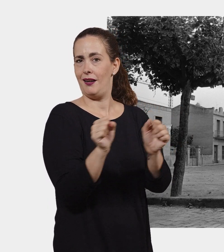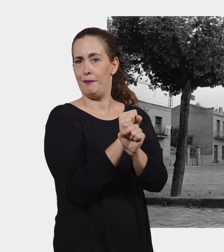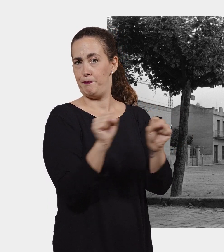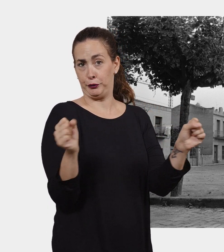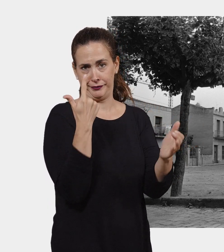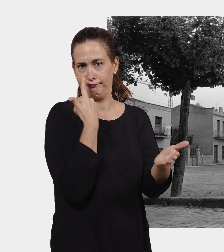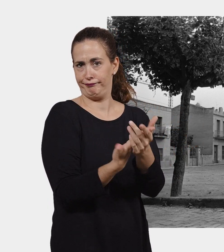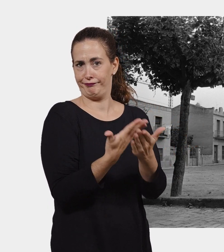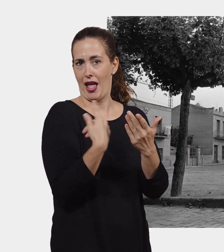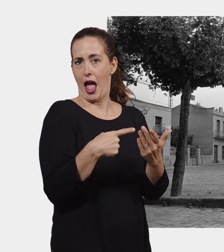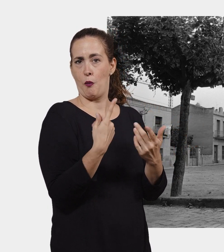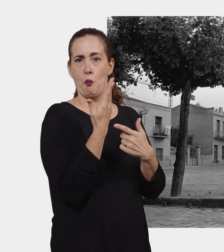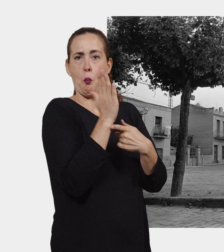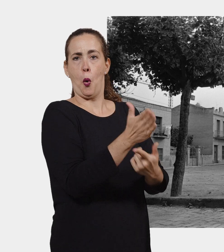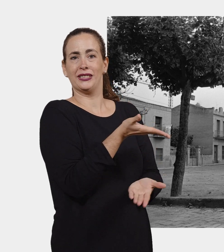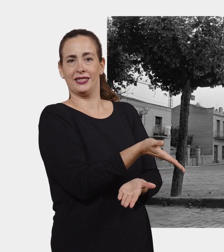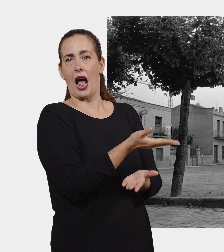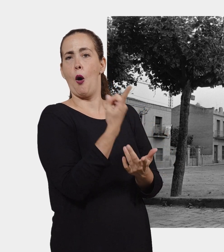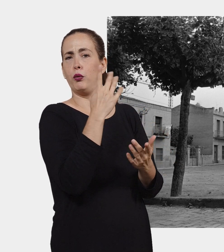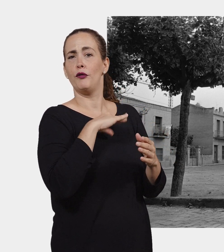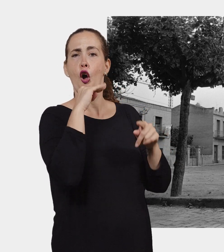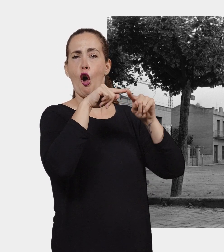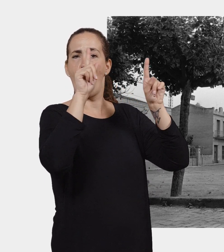com es mostra en un dels fulls de la comissió gestora